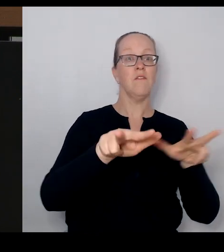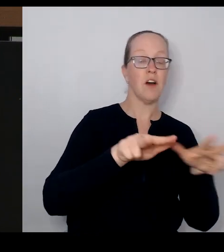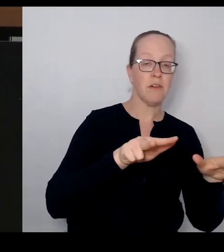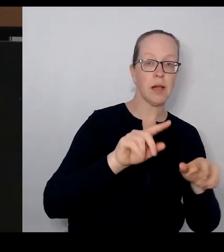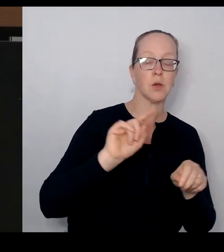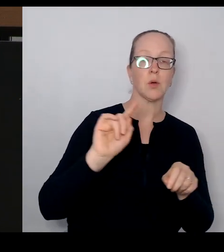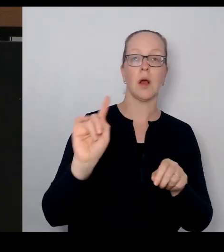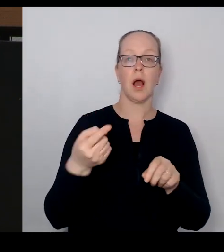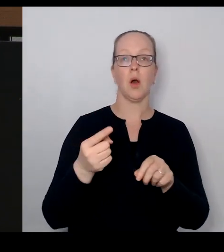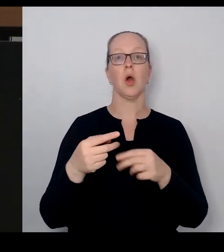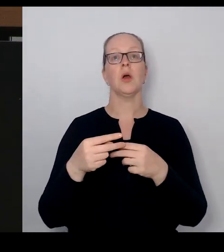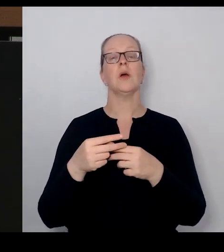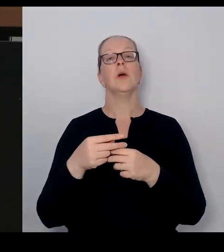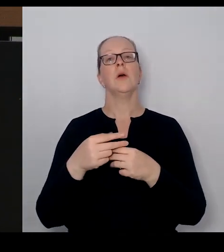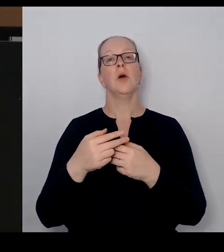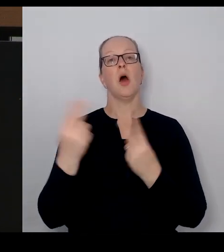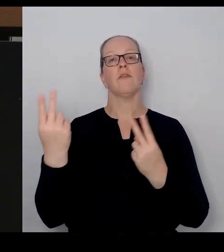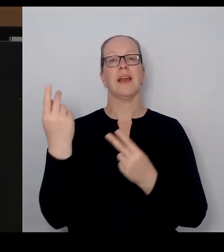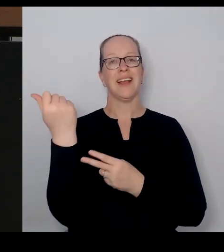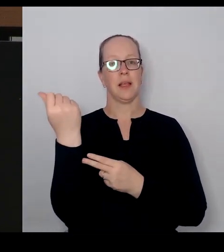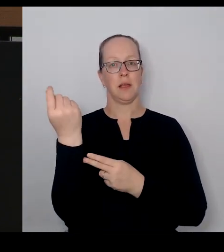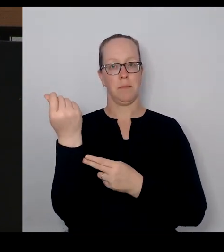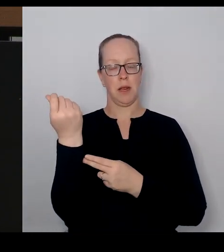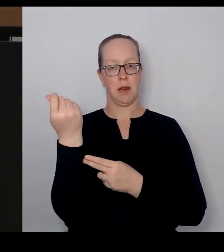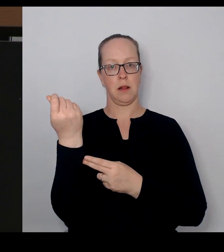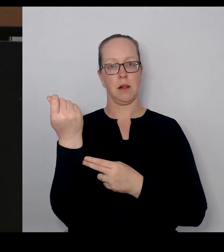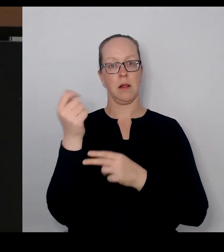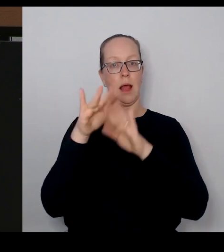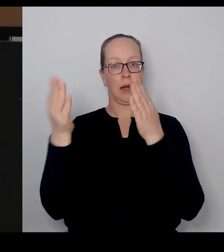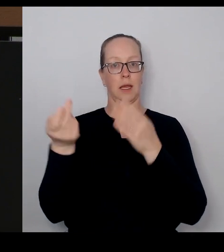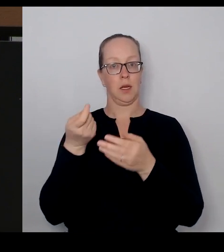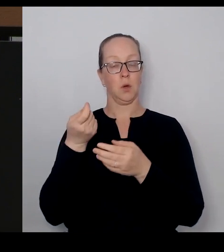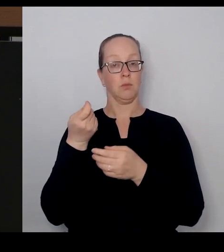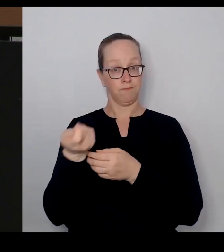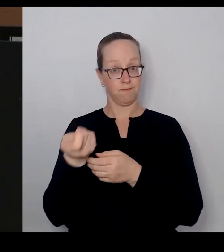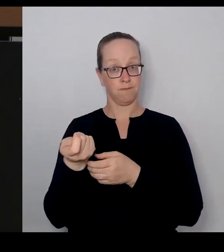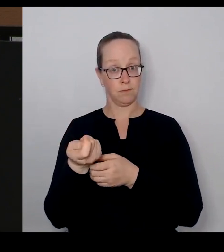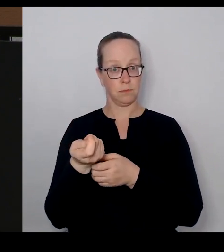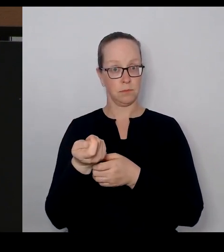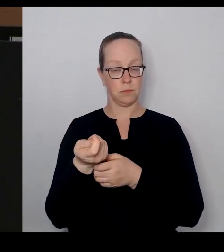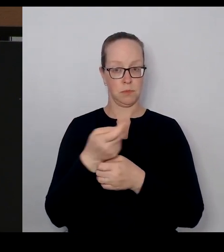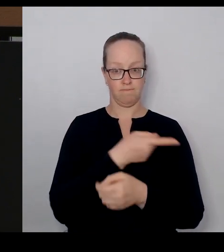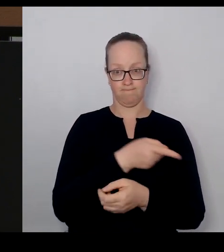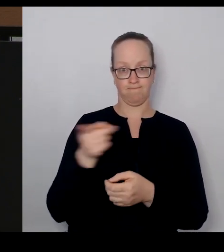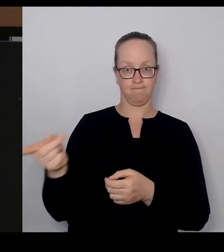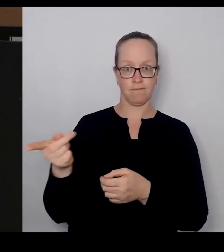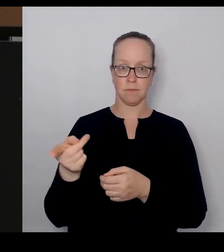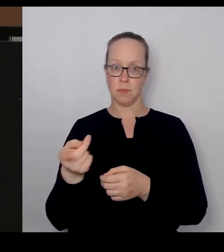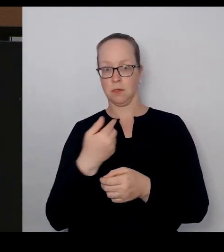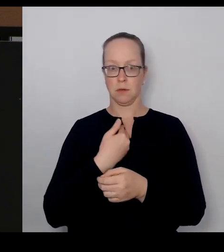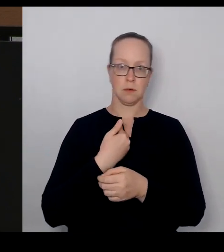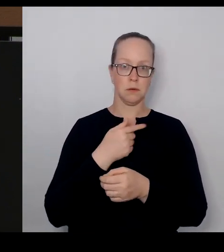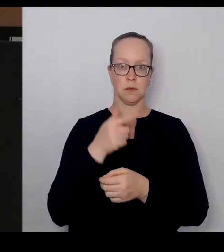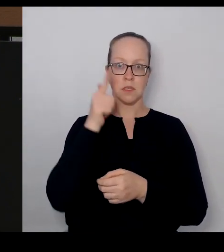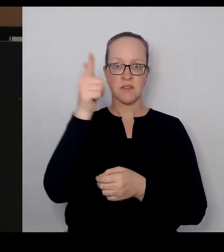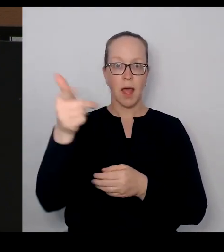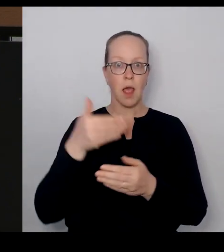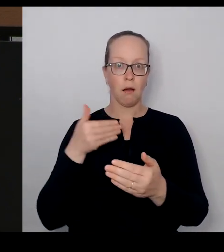finanziert werden kann. Das Prinzip Hoffnung, dass es in der Haushaltswirtschaft immer besser läuft als geplant, ist keine Lösung.